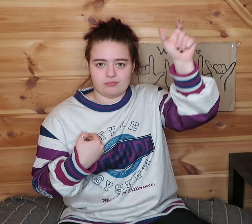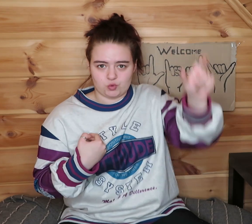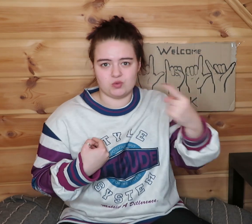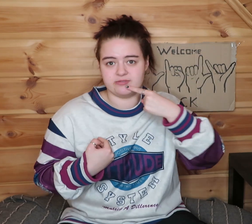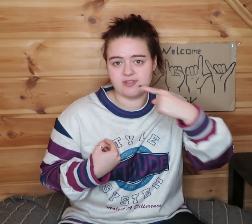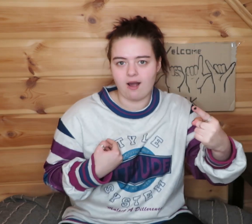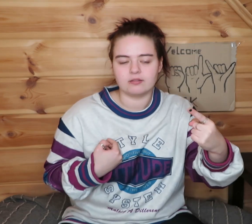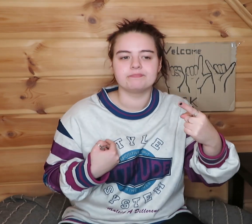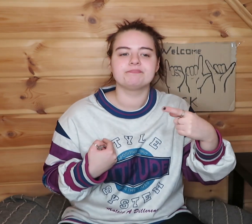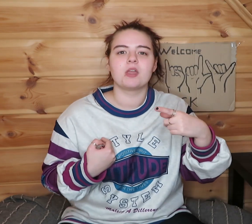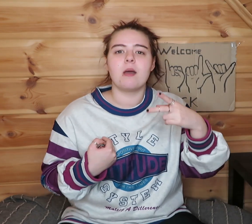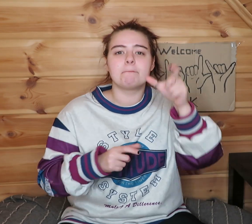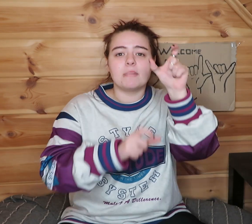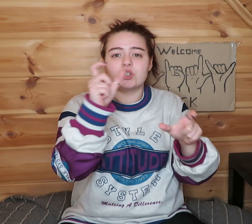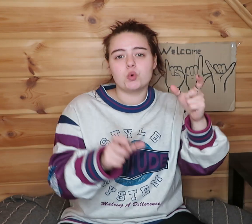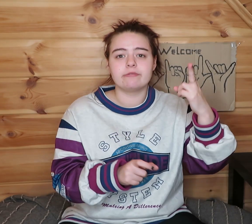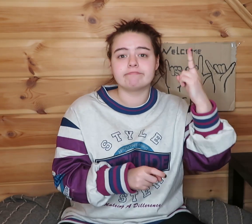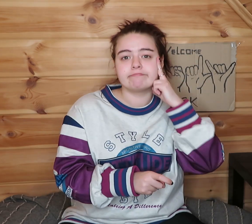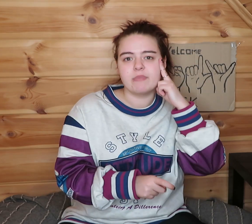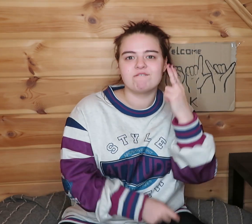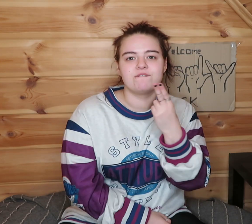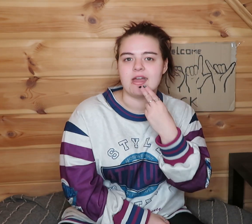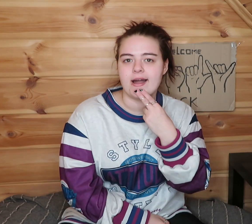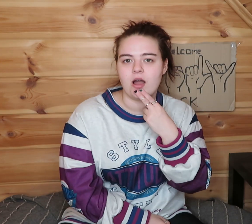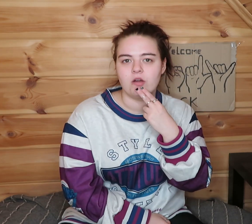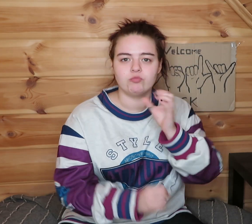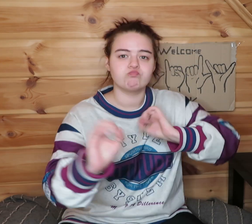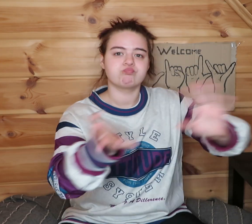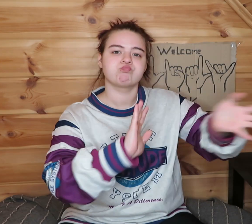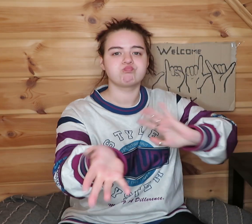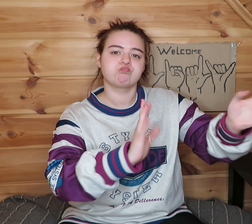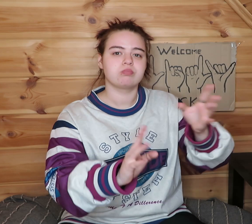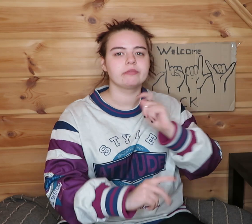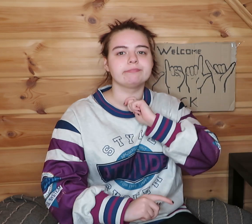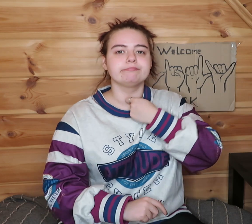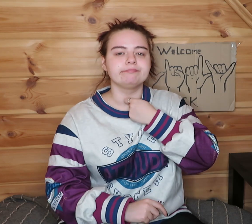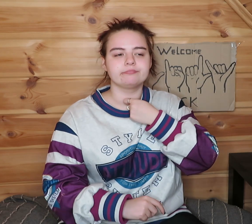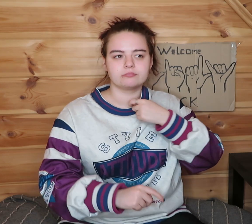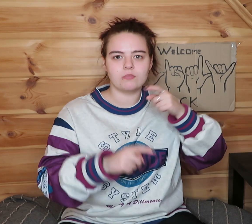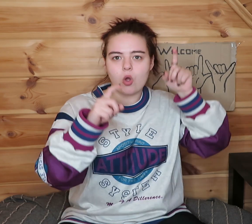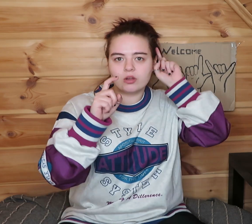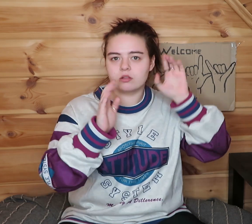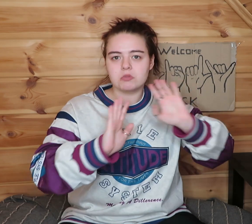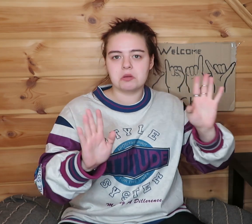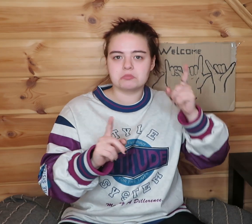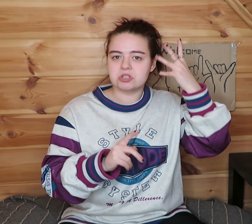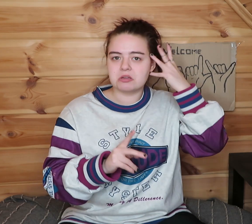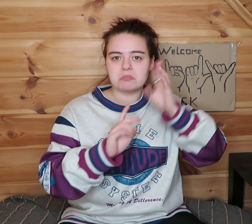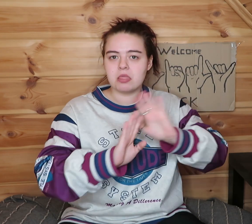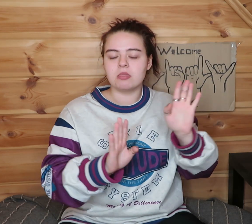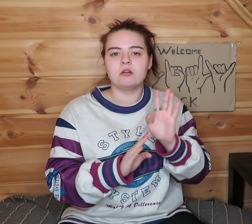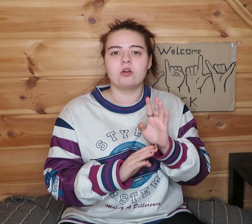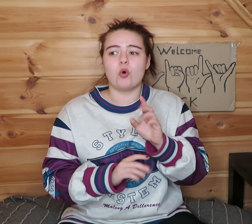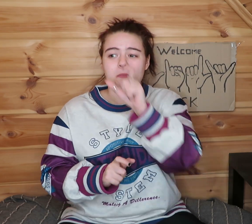Diese sagt, dass Personen als taub gelten die nur Gebärden und weder die Stimme noch Hörhilfen benutzen.